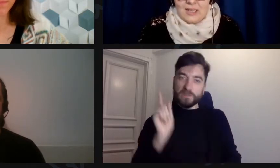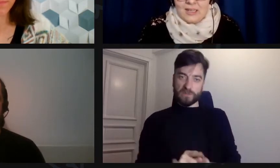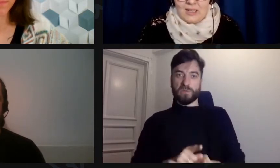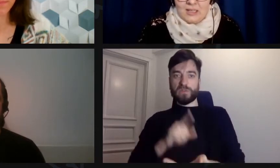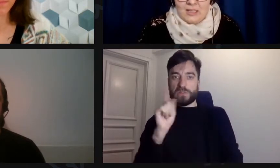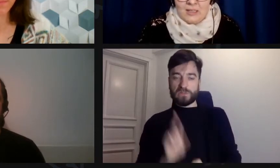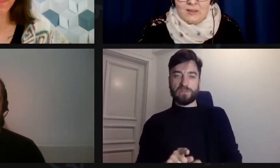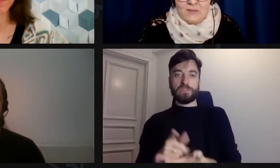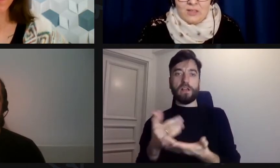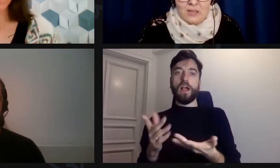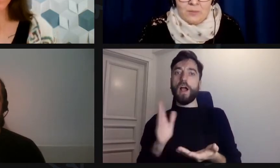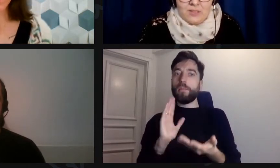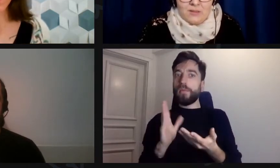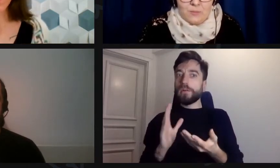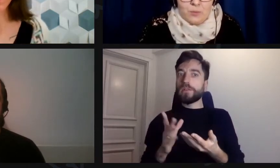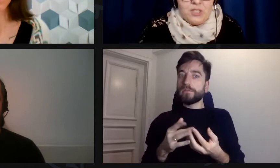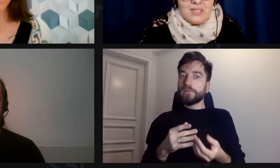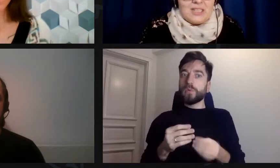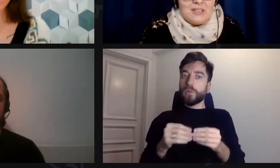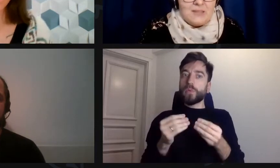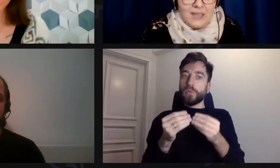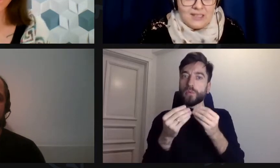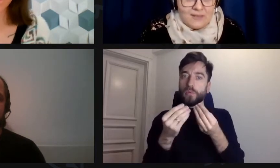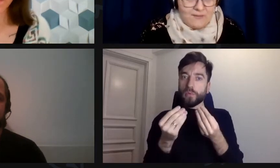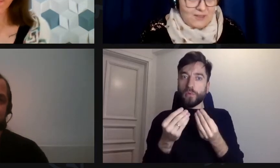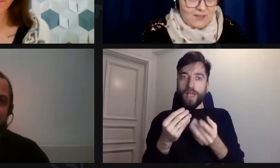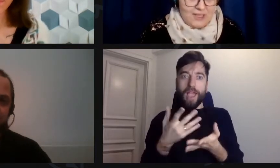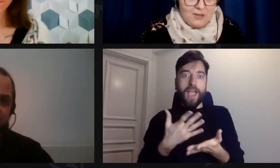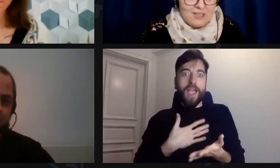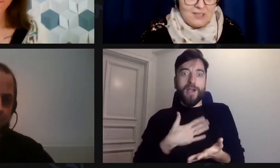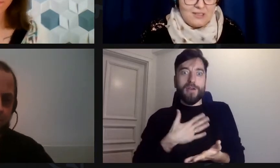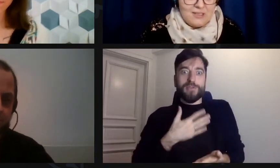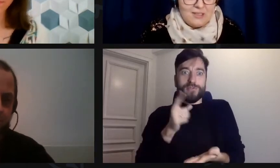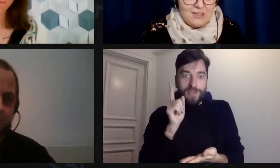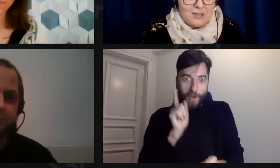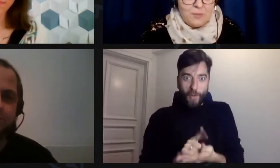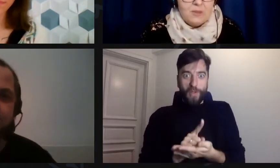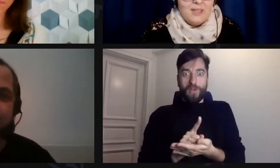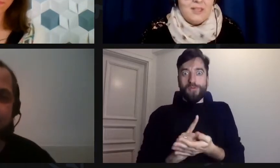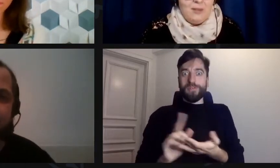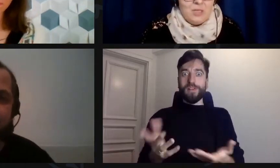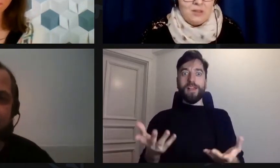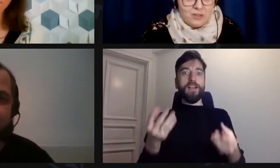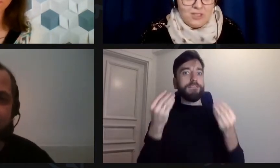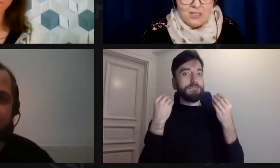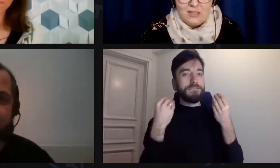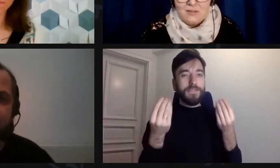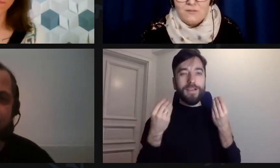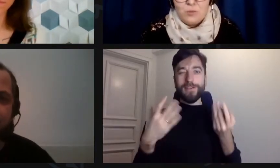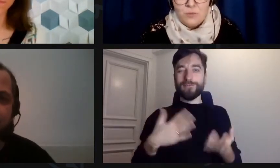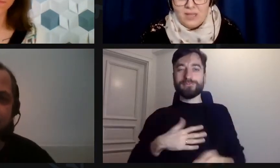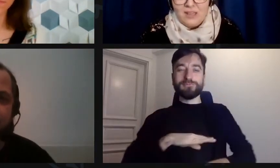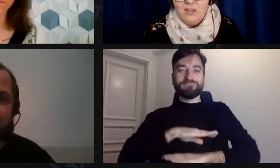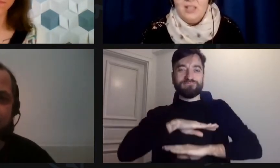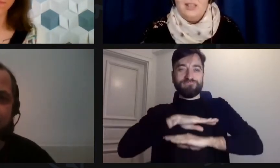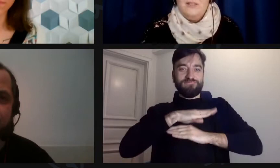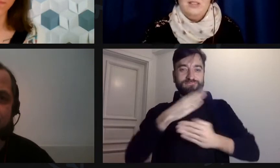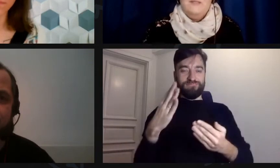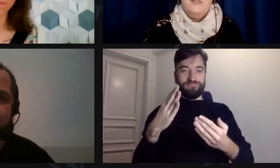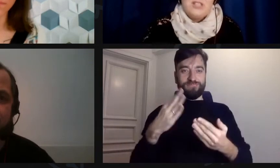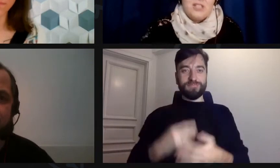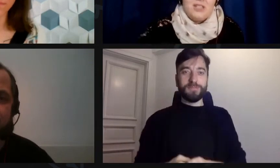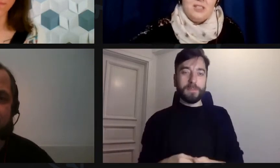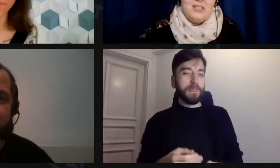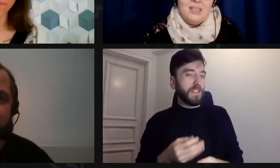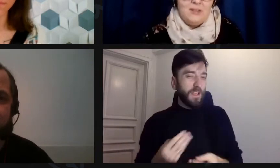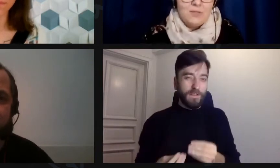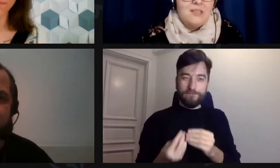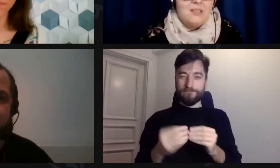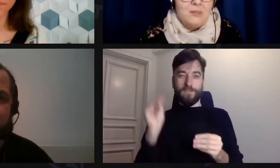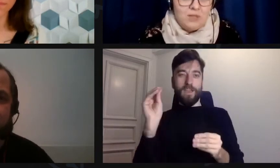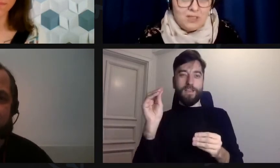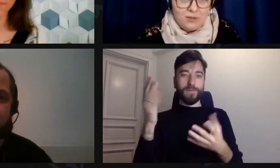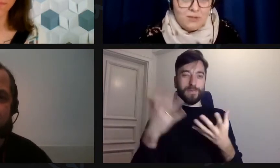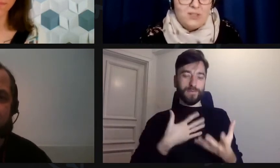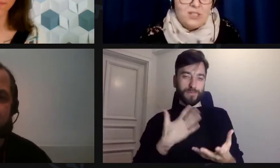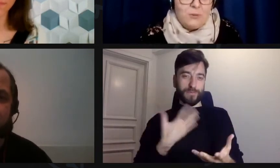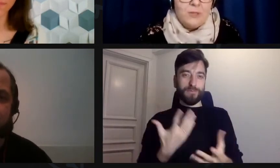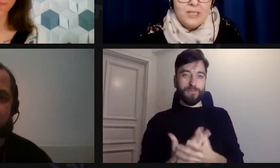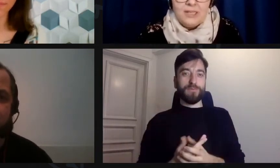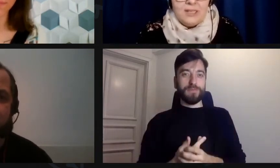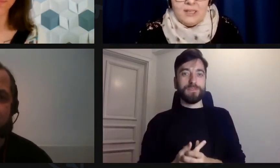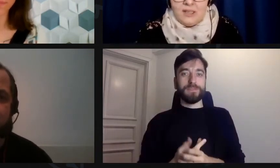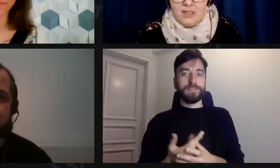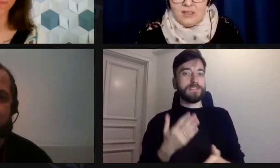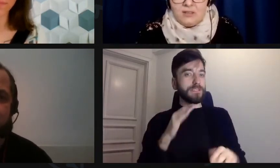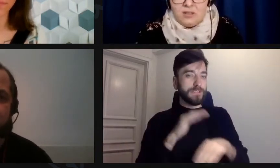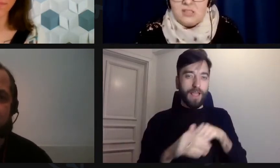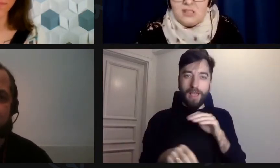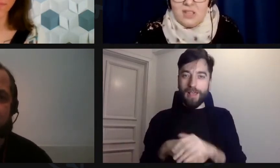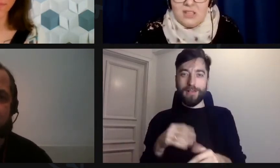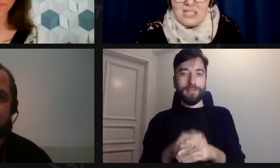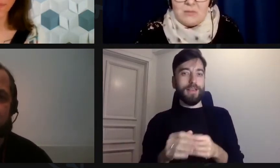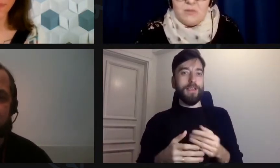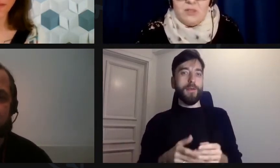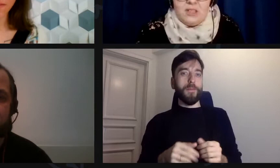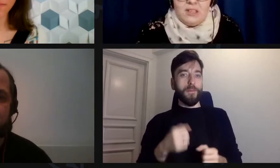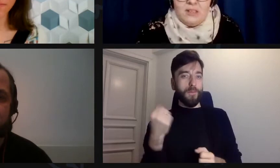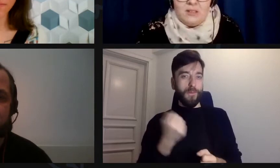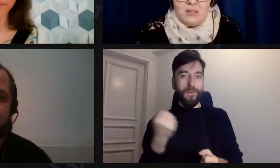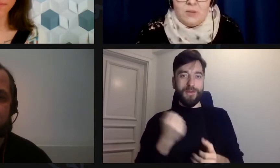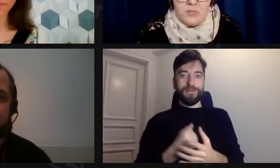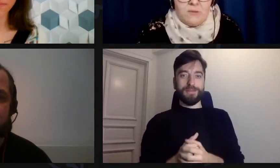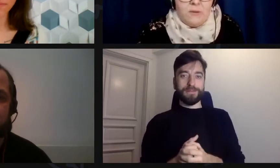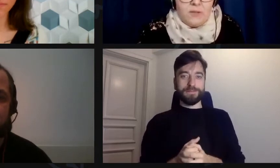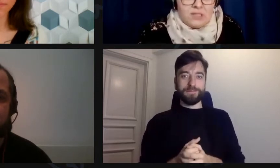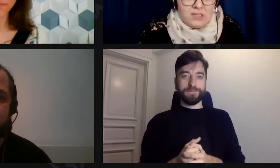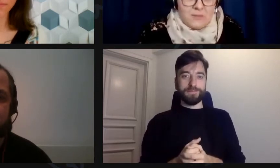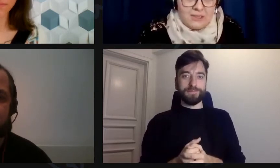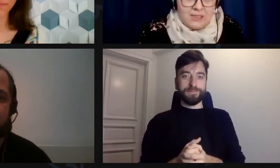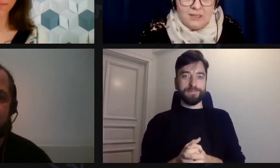Później satysfakcja z opanowania danej umiejętności jest wyższa niż te stany frustracji. Jest to niesamowite obserwować te zmiany.